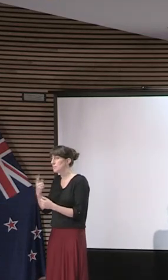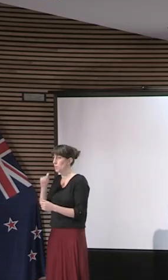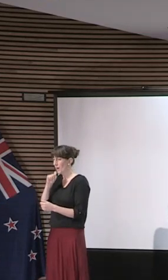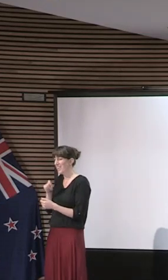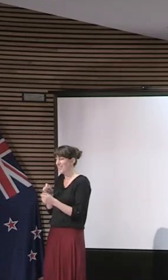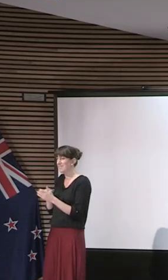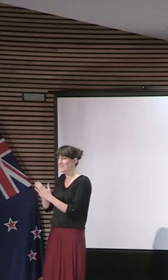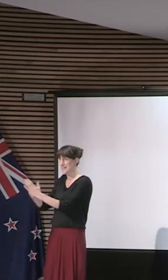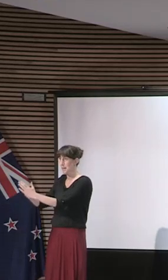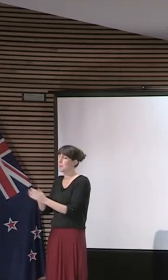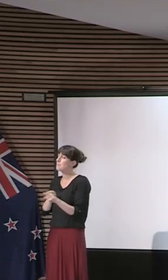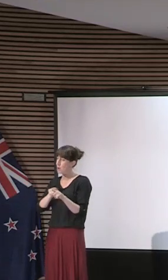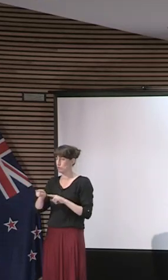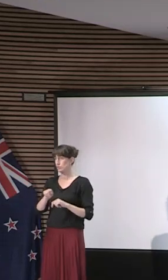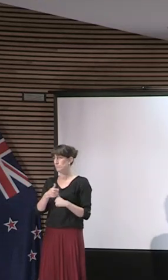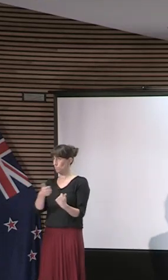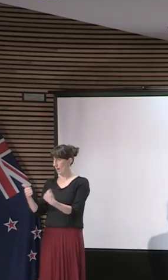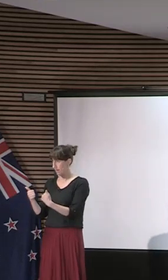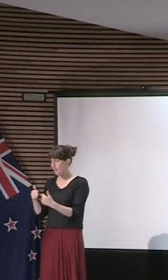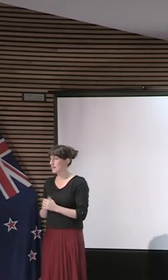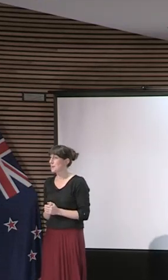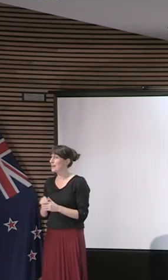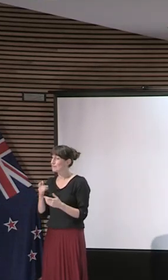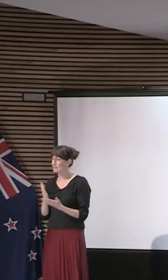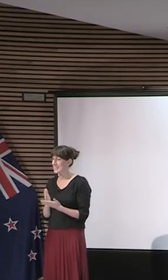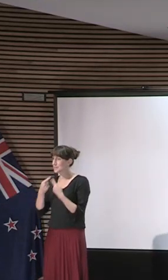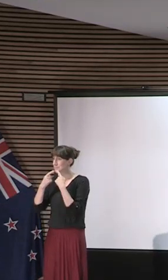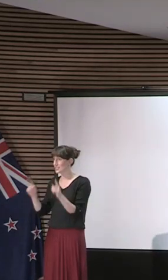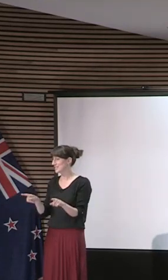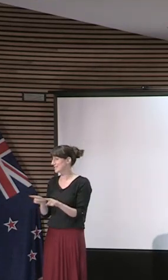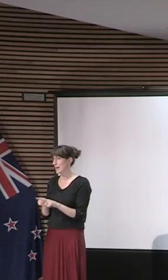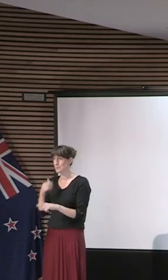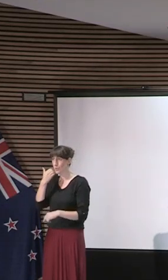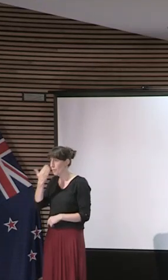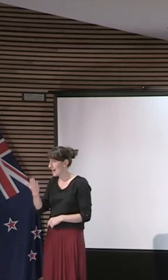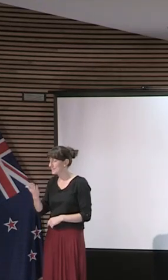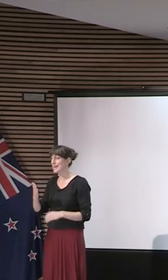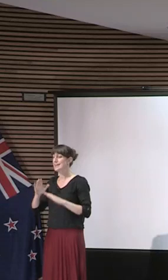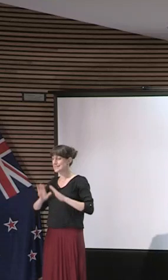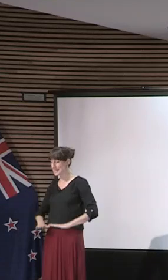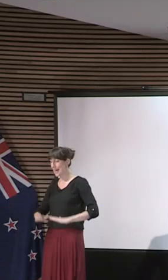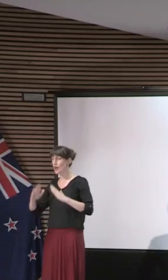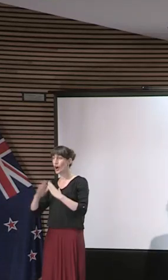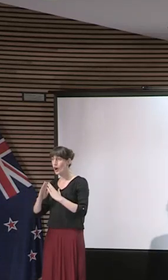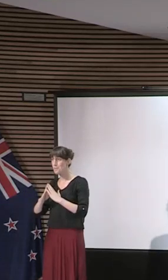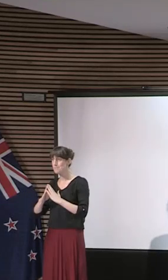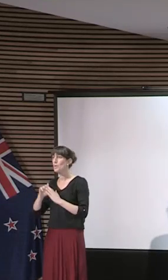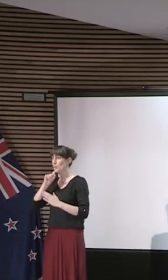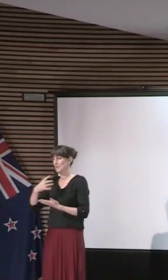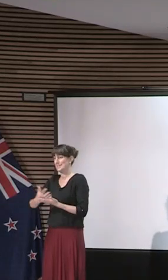tauira pai mo nga taangata katoa e uru ana ki roto i te kawanatanga hou, a, mo te nuinga, he pai te mahi. Engari